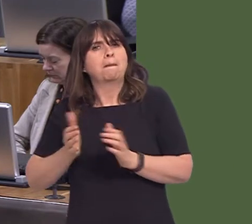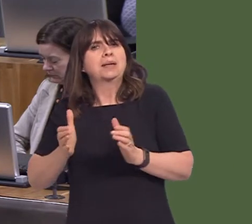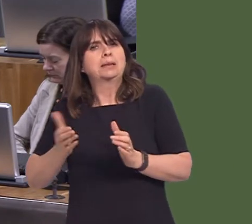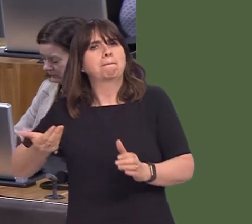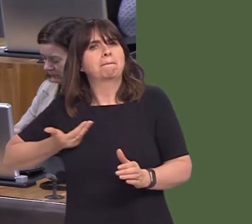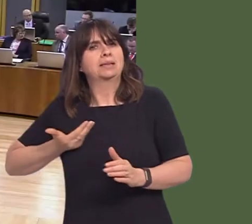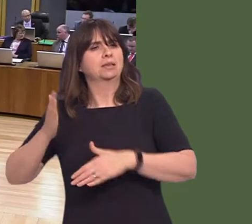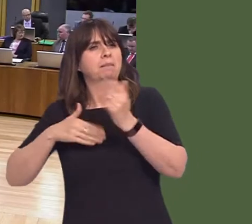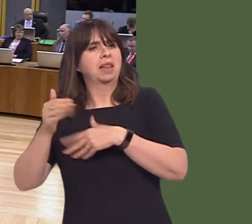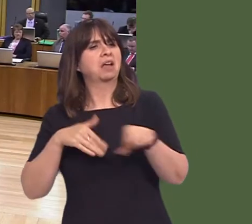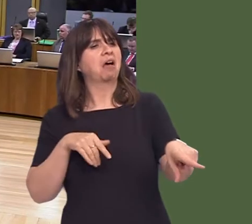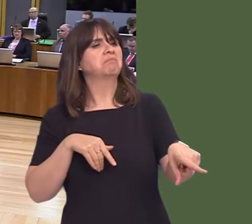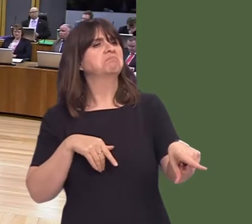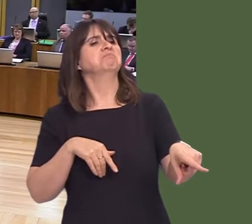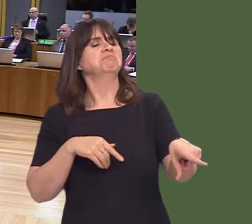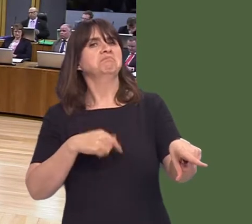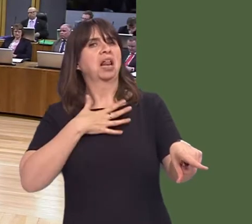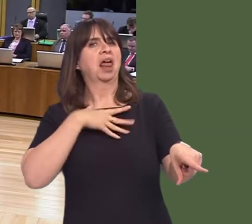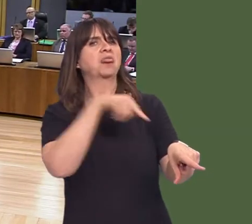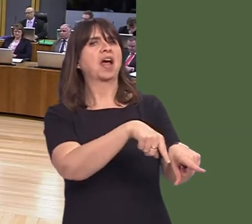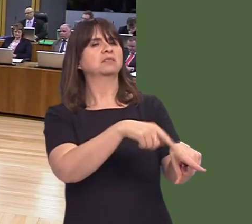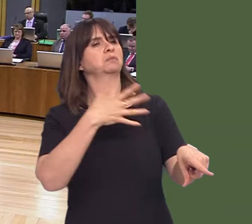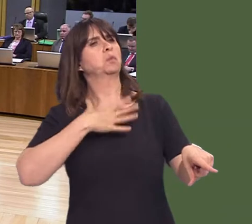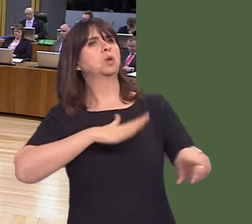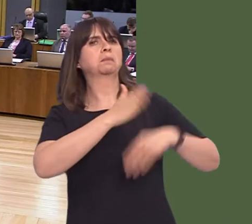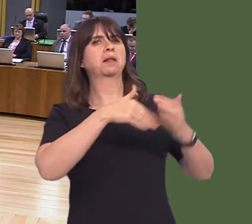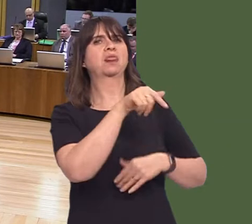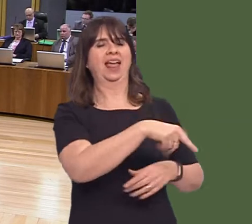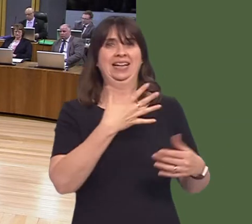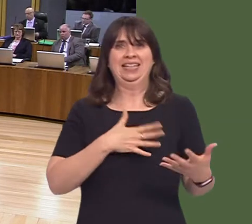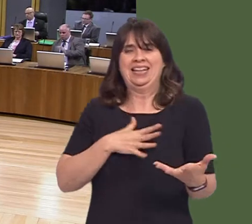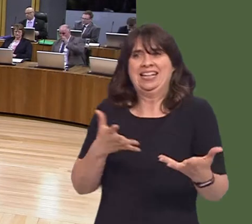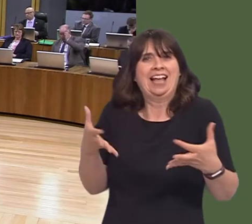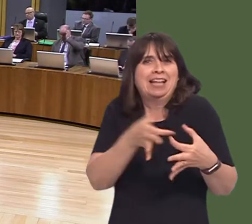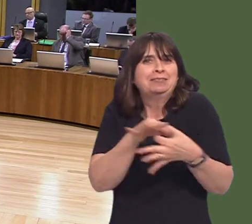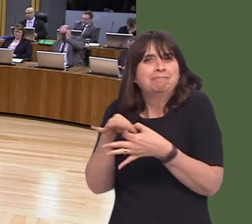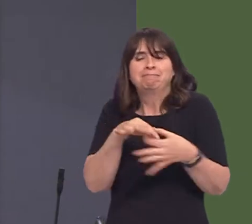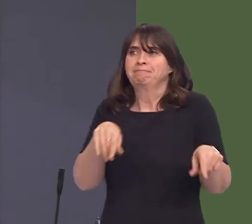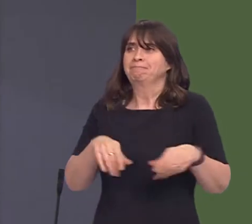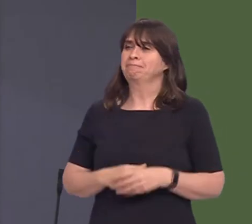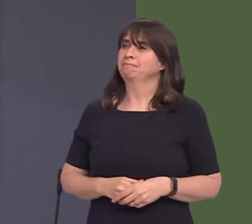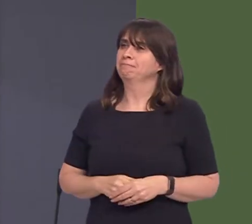Bethan Sayed AM: Jest yn parhau ‚'r thema yma, buaswn i eisiau gwybod a fyddai modd